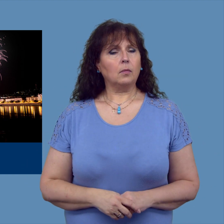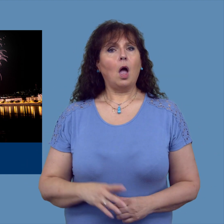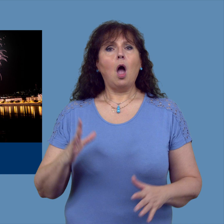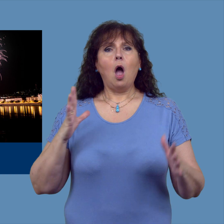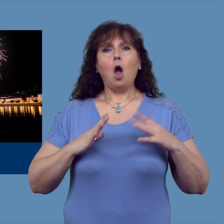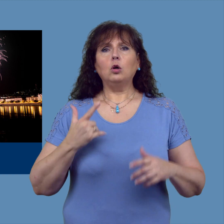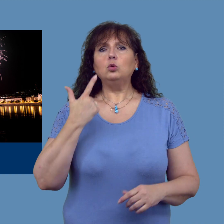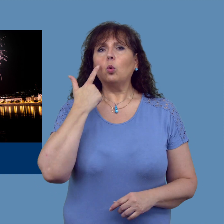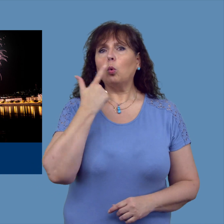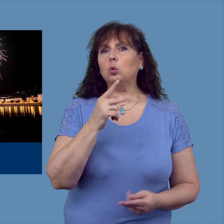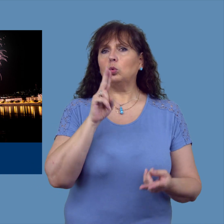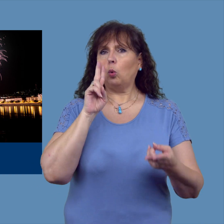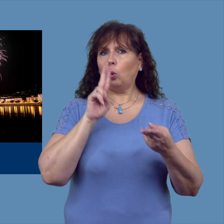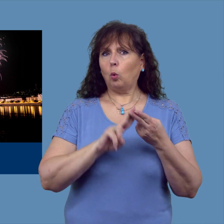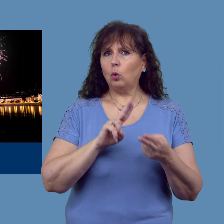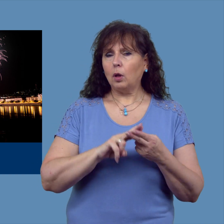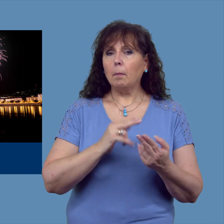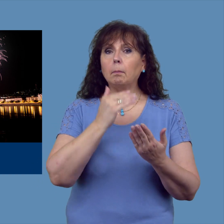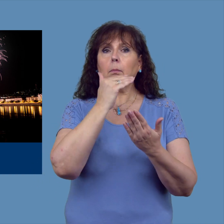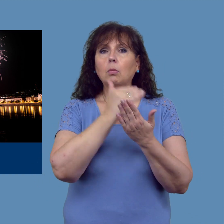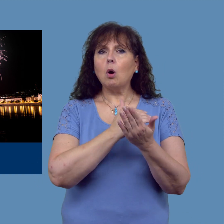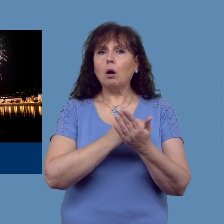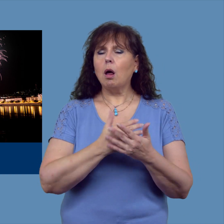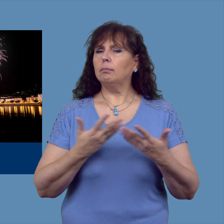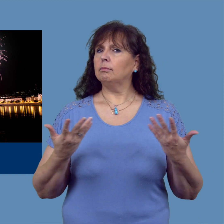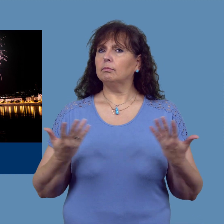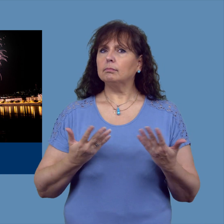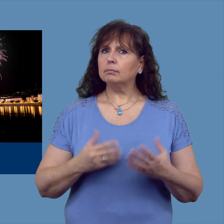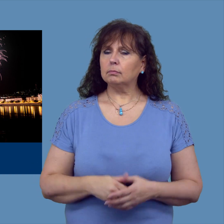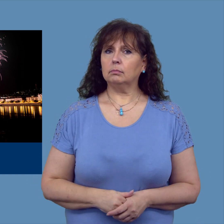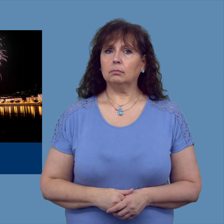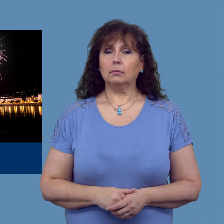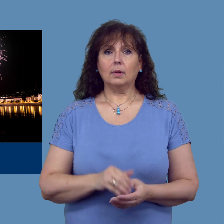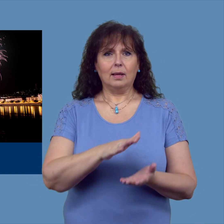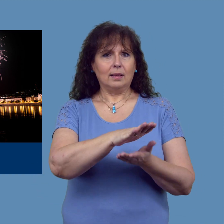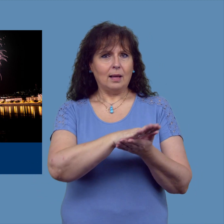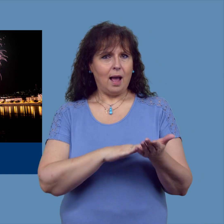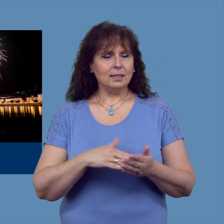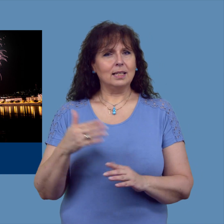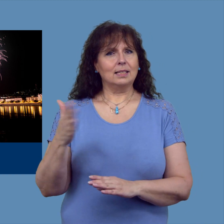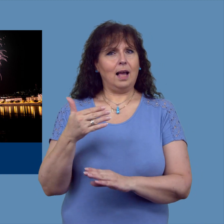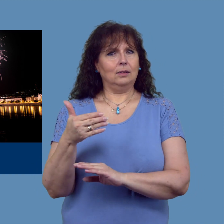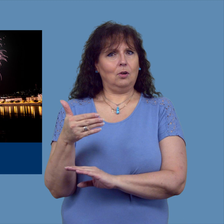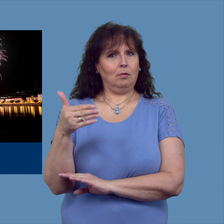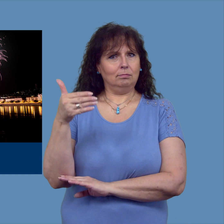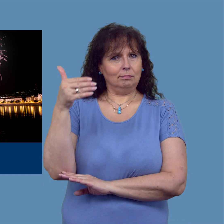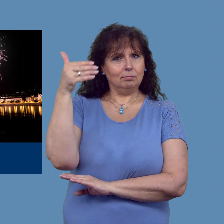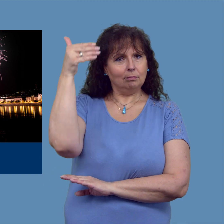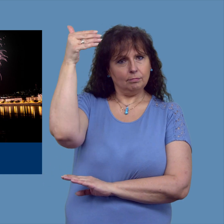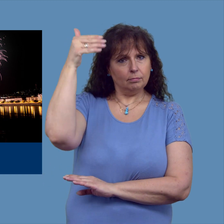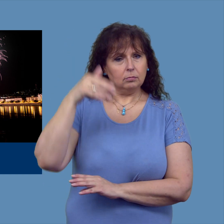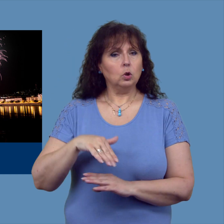Az augusztus 20-i program a hagyományoknak megfelelően zászlófelvonással indul,